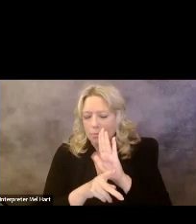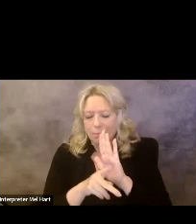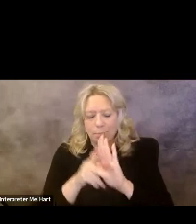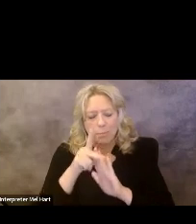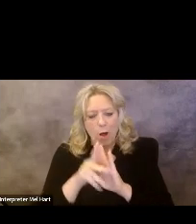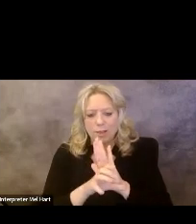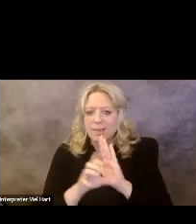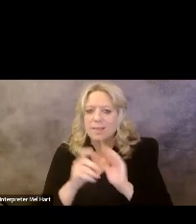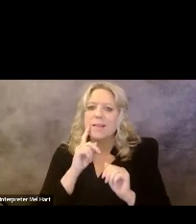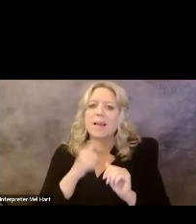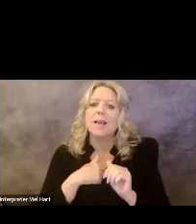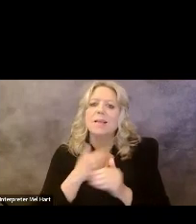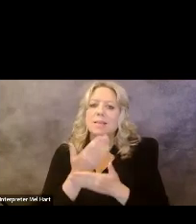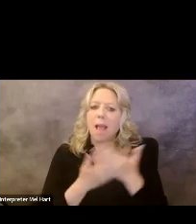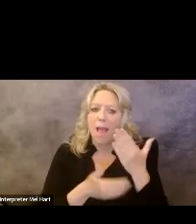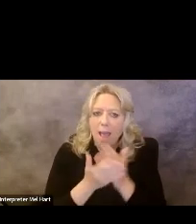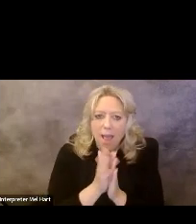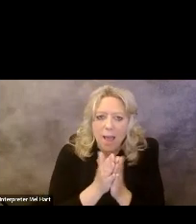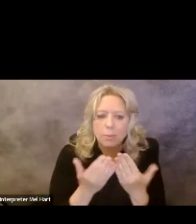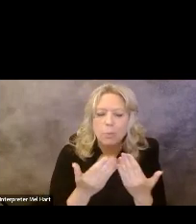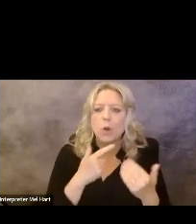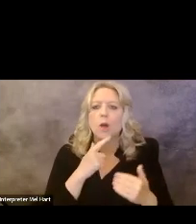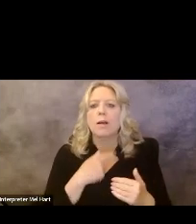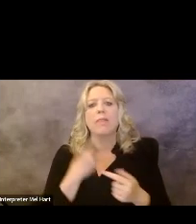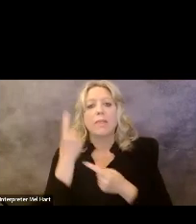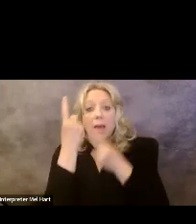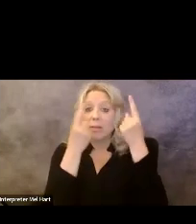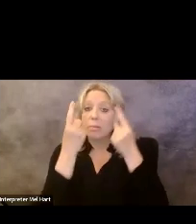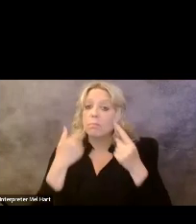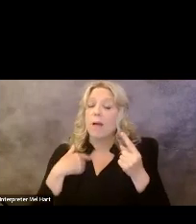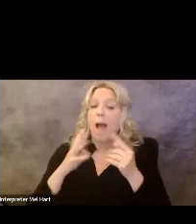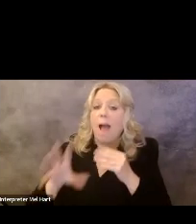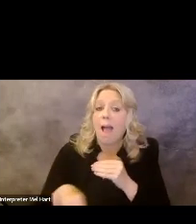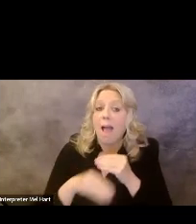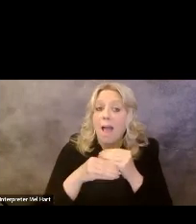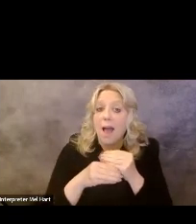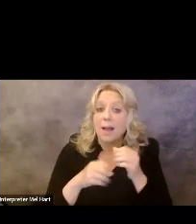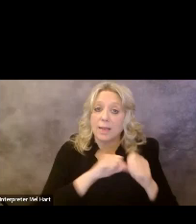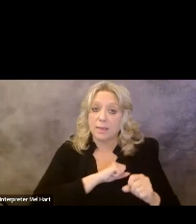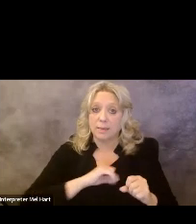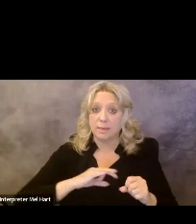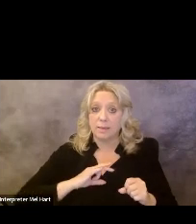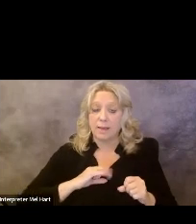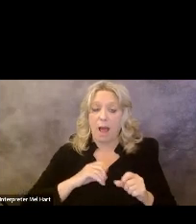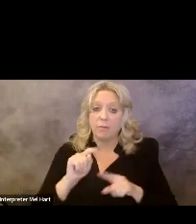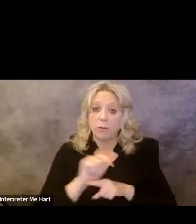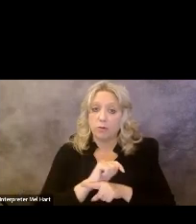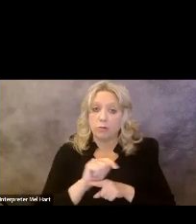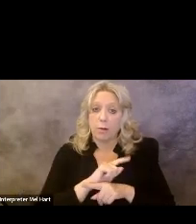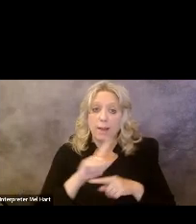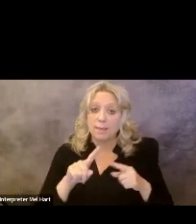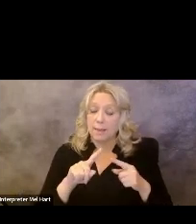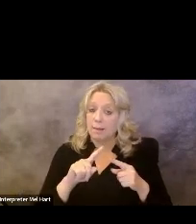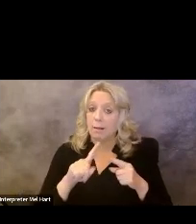Considere capacitaciones adicionales del personal sobre empatía y estrategias de desescalar y